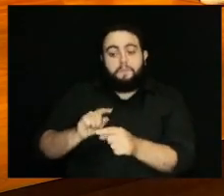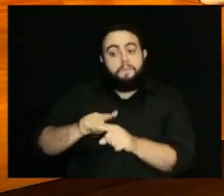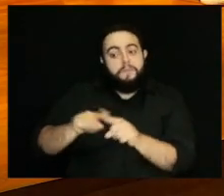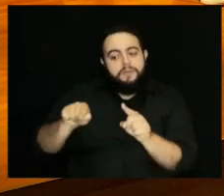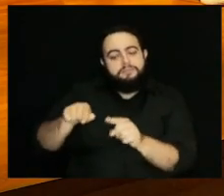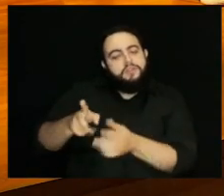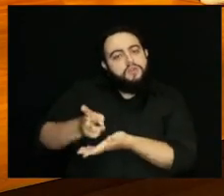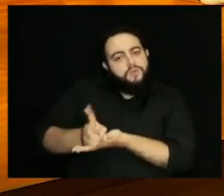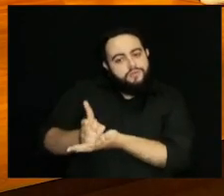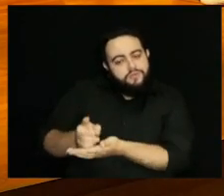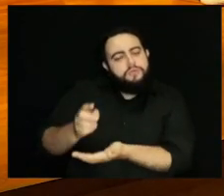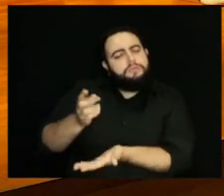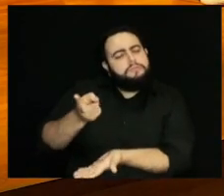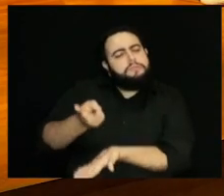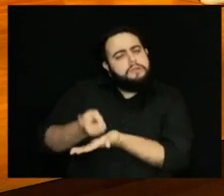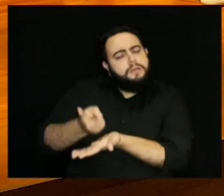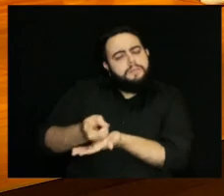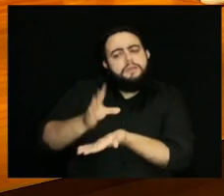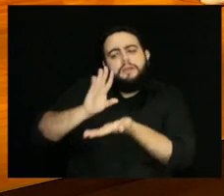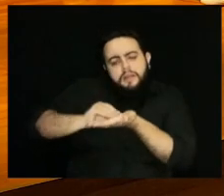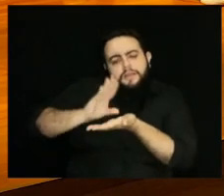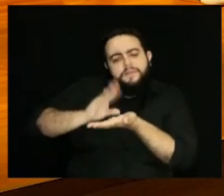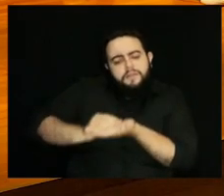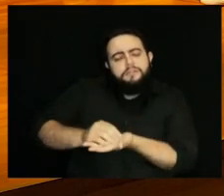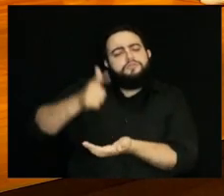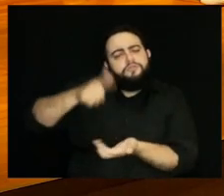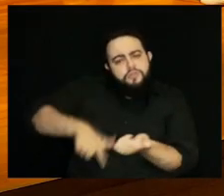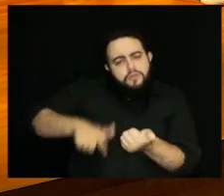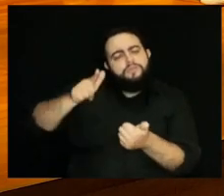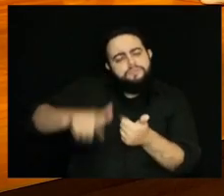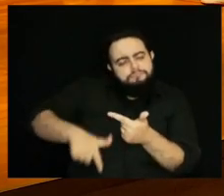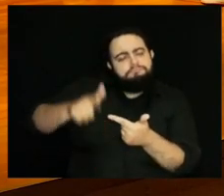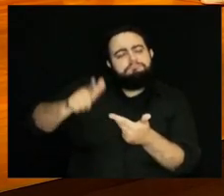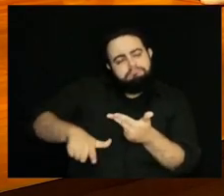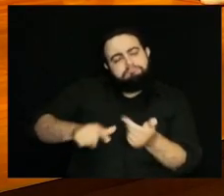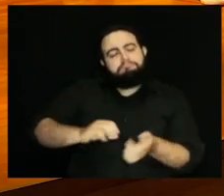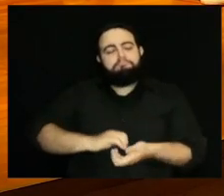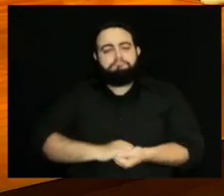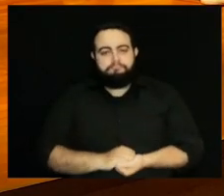sempre regravado, inclusive por mulheres, muitas vezes por mulheres. Curiosamente, muitos dos